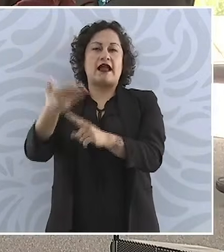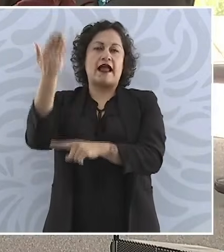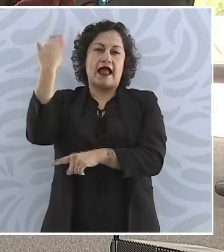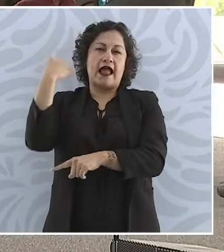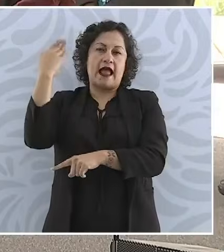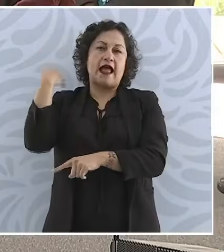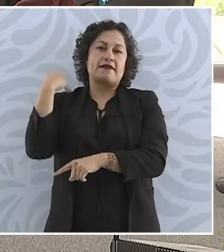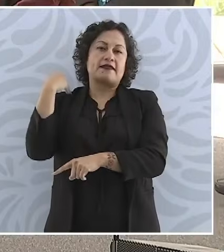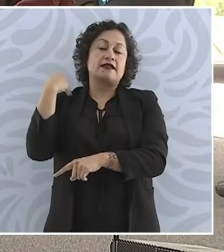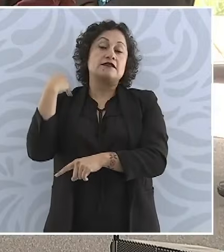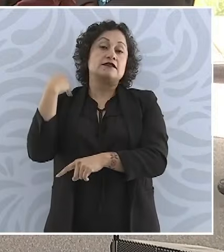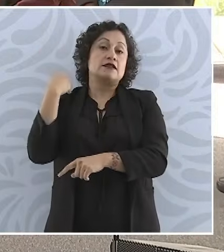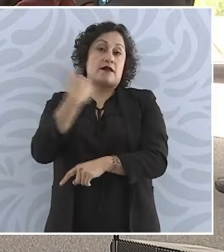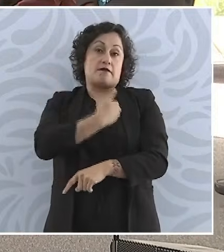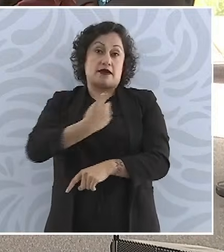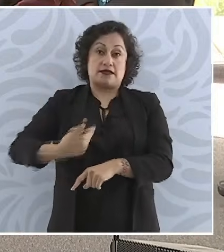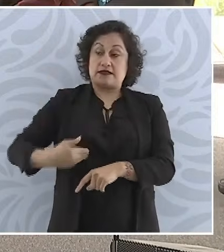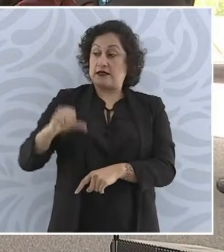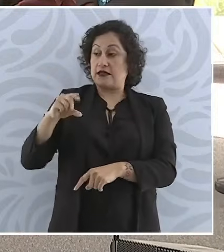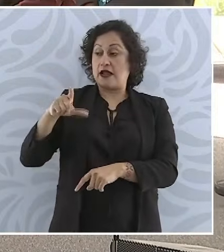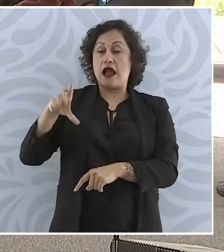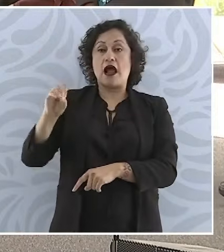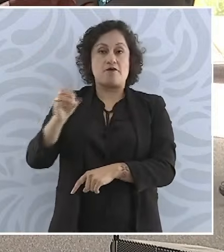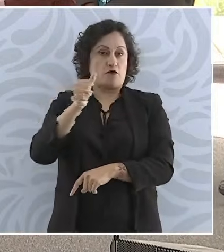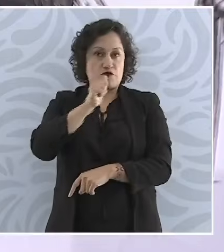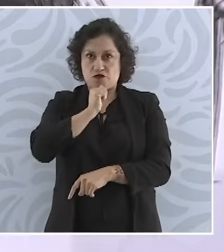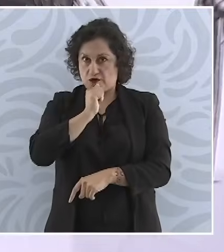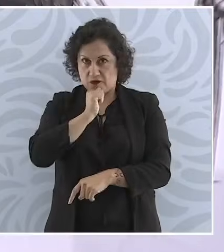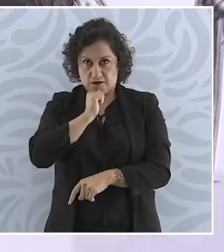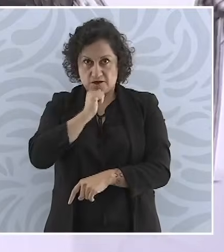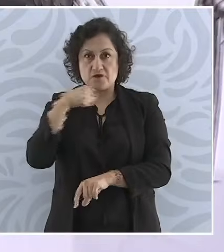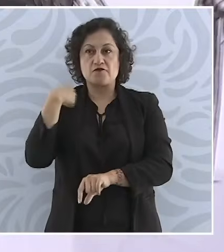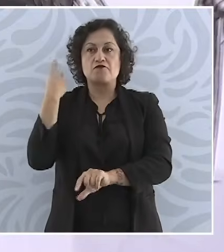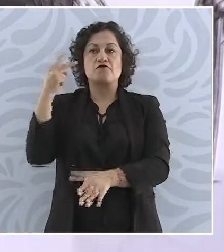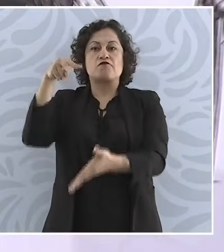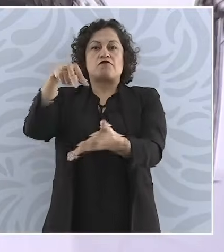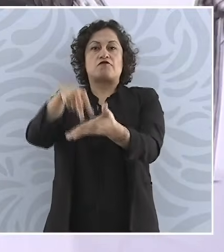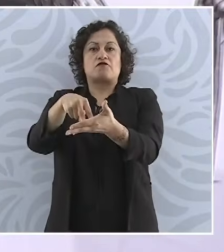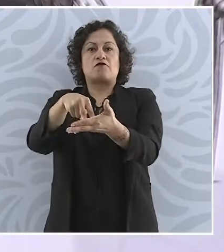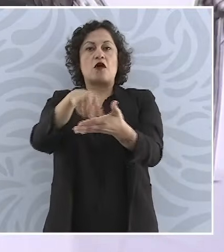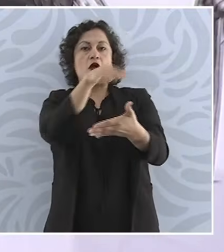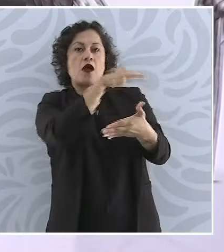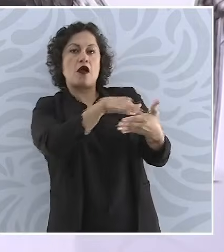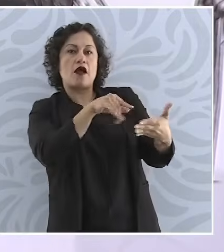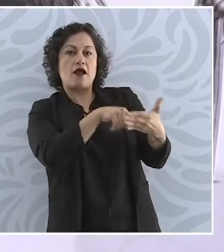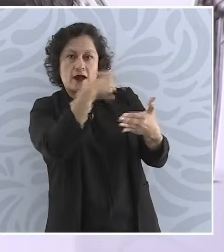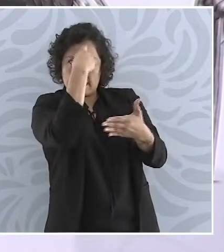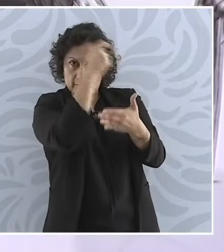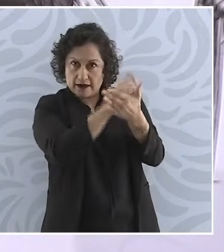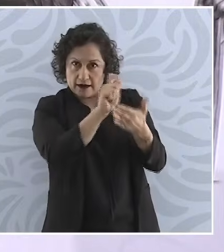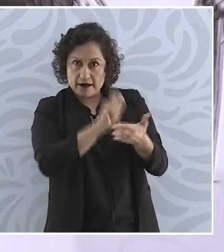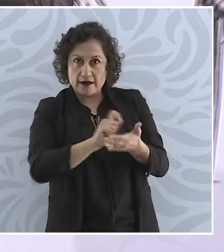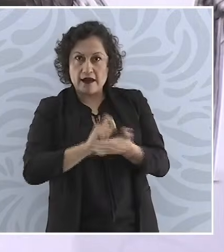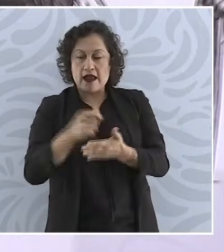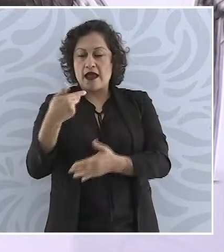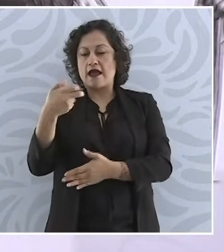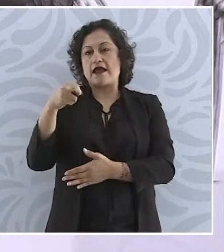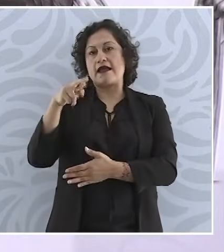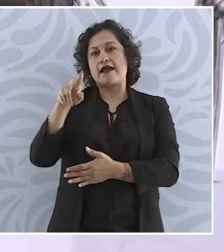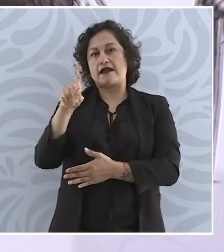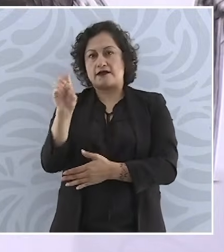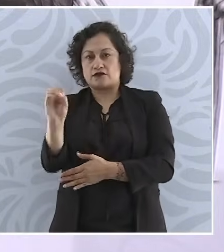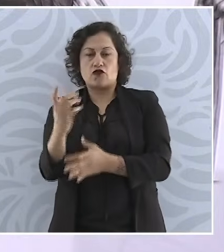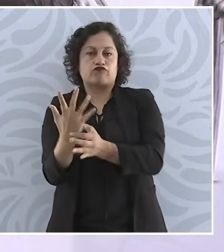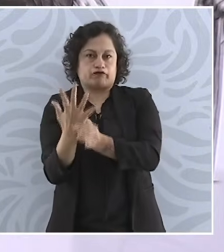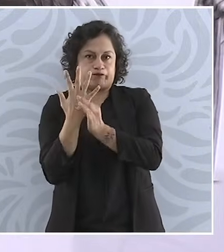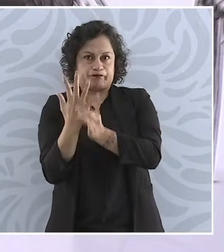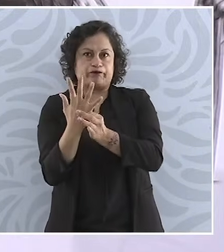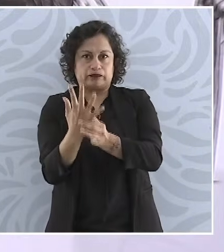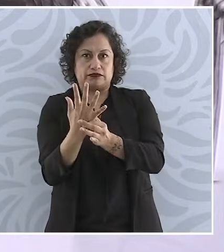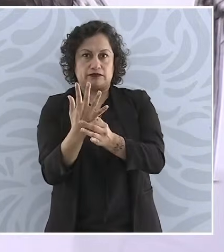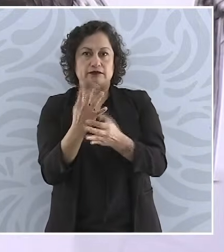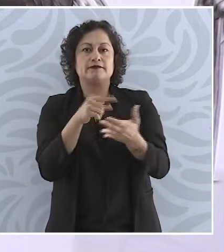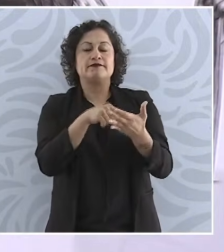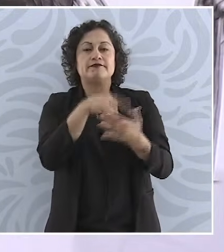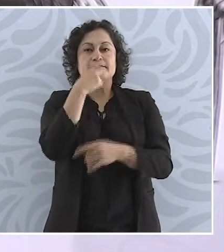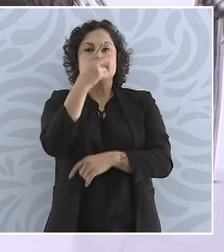obviamente es un discurso de Silva gerso de Don Jesús Silva gerso como alto funcionario de Pemex